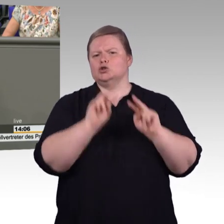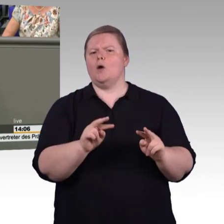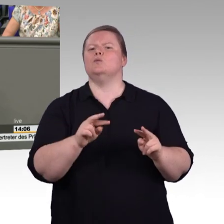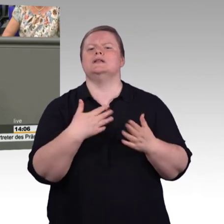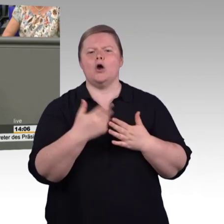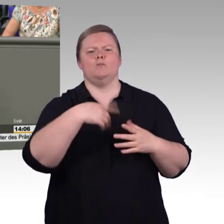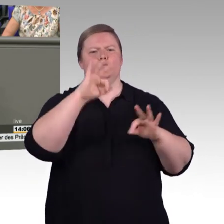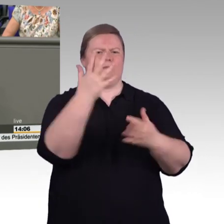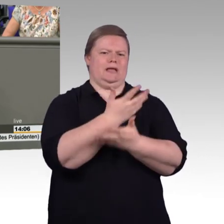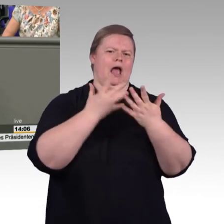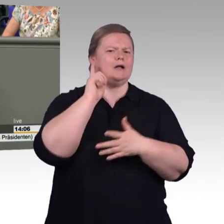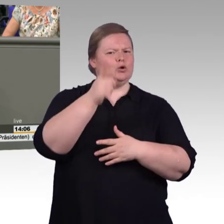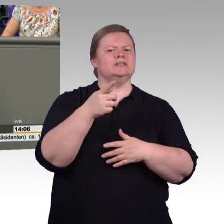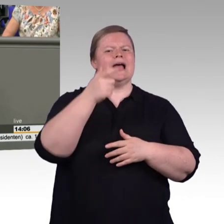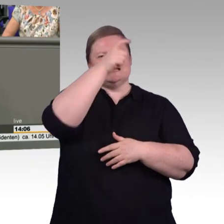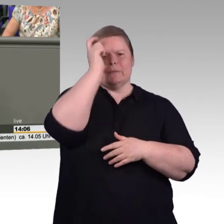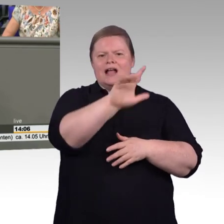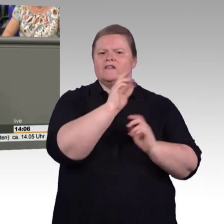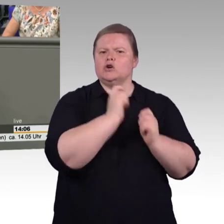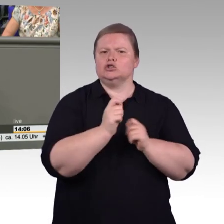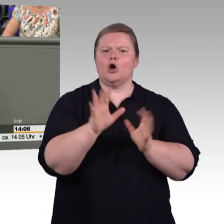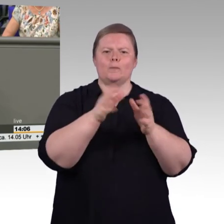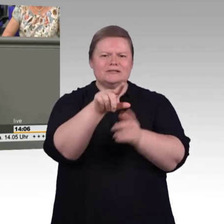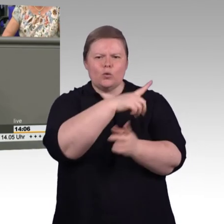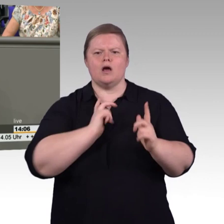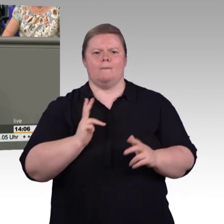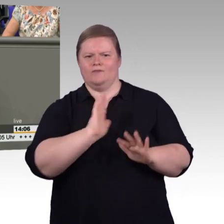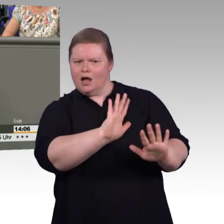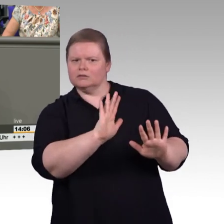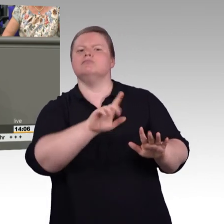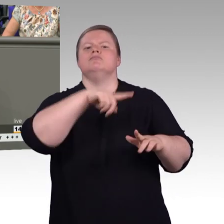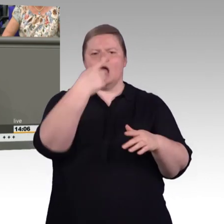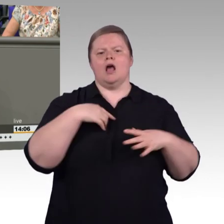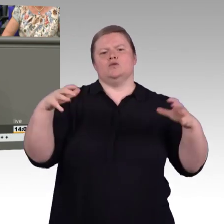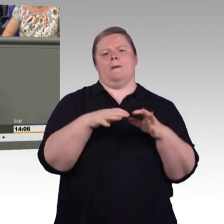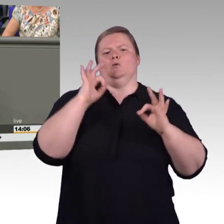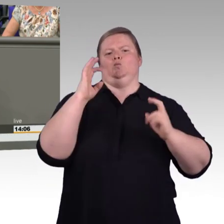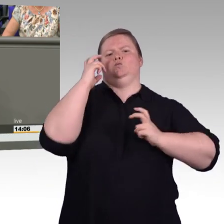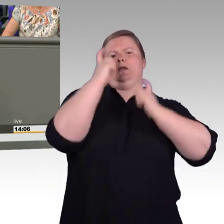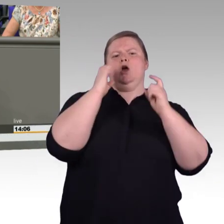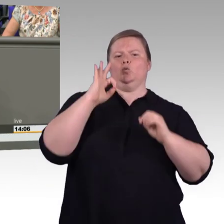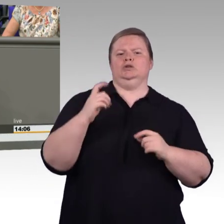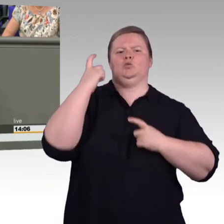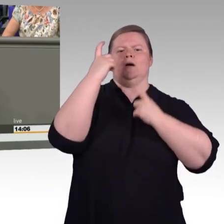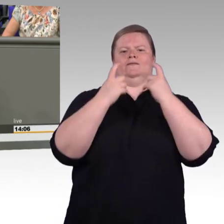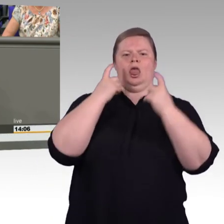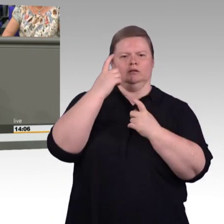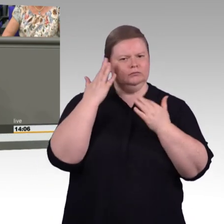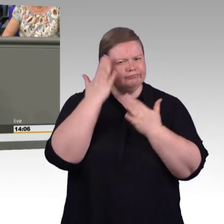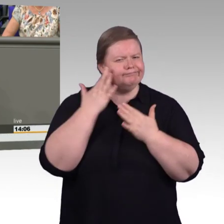für uns ist völlig selbstverständlich, dass das was sich bewährt hat, nämlich das Kinderrechte immer dann besonders gewährt sind,